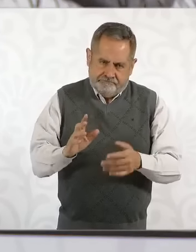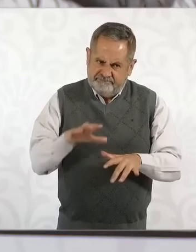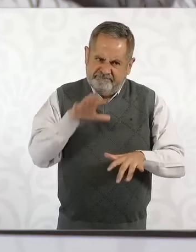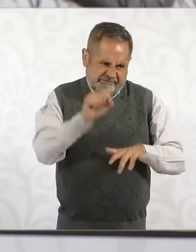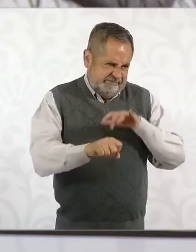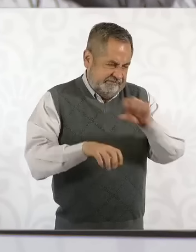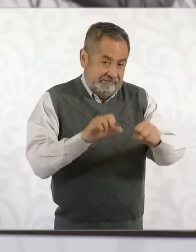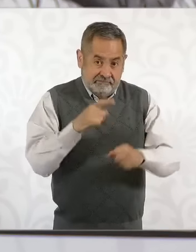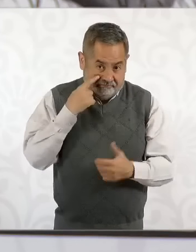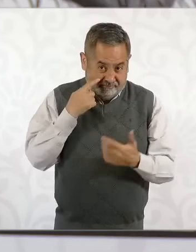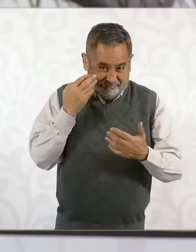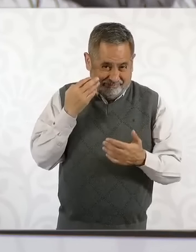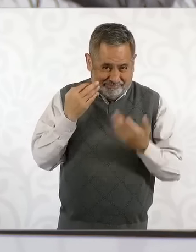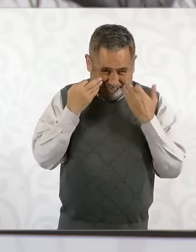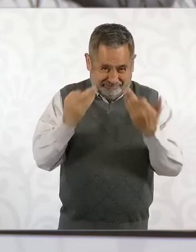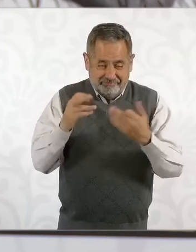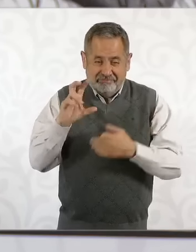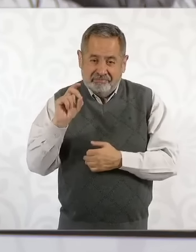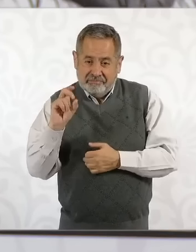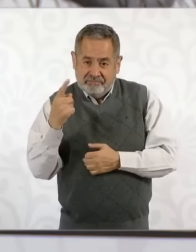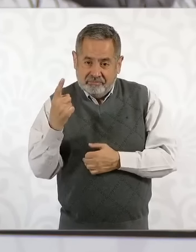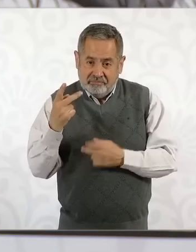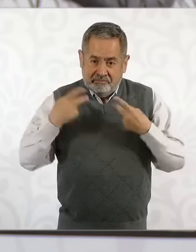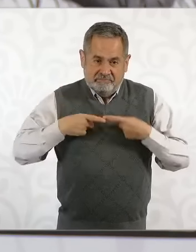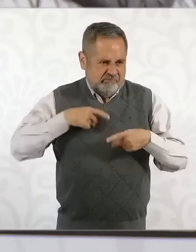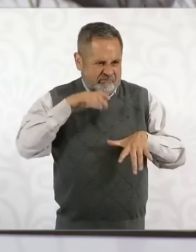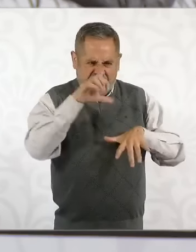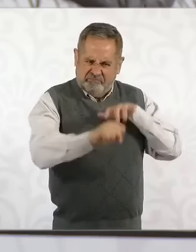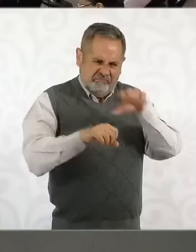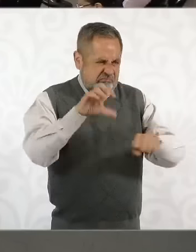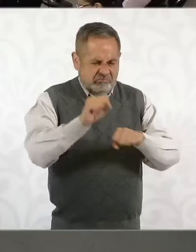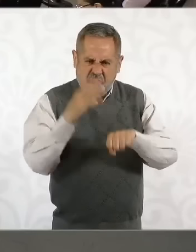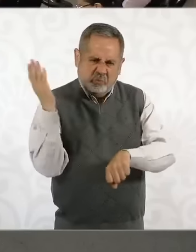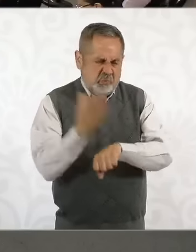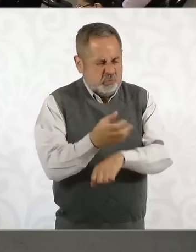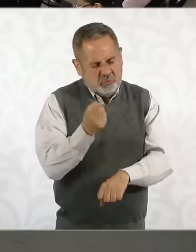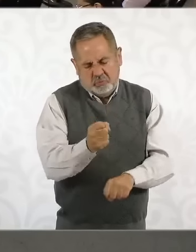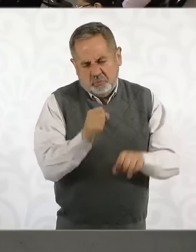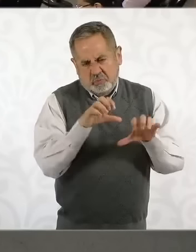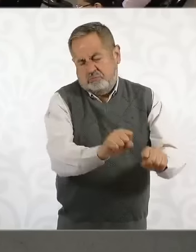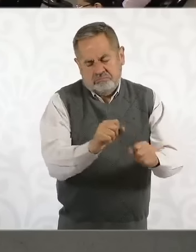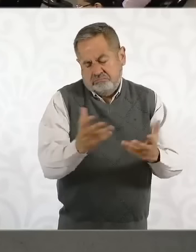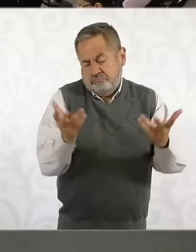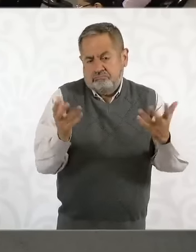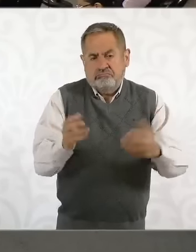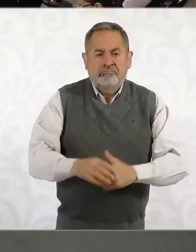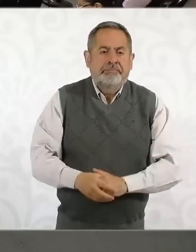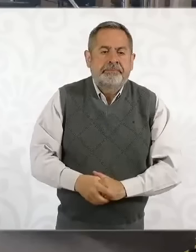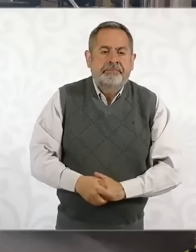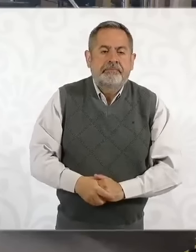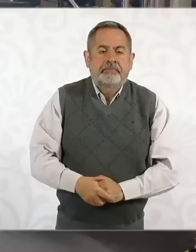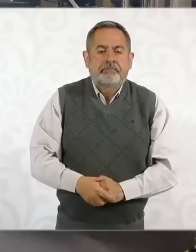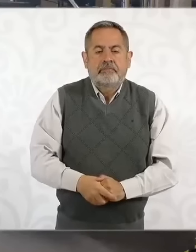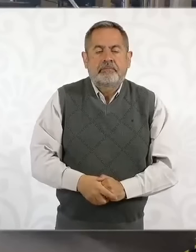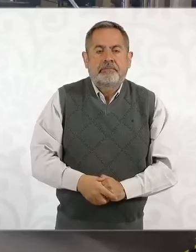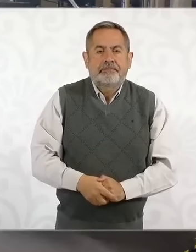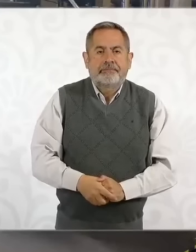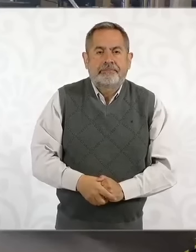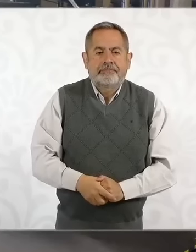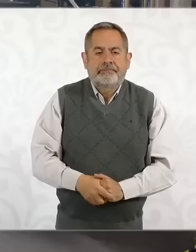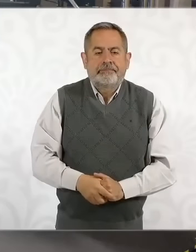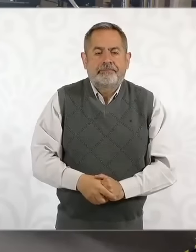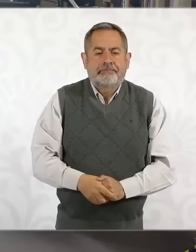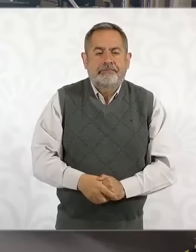para demostrar que no va a haber impunidad en este caso ni en ningún otro. Gracias. Gracias.